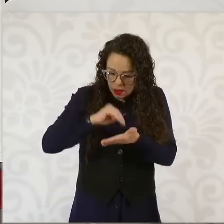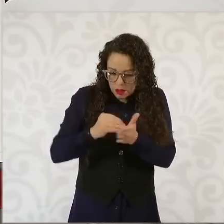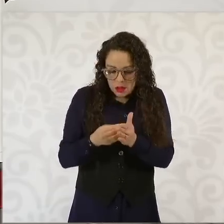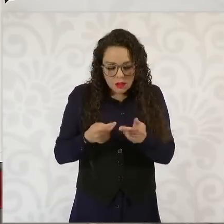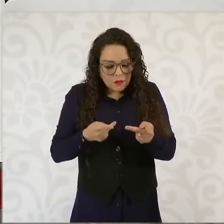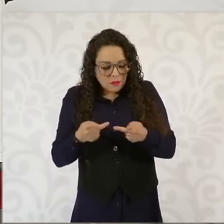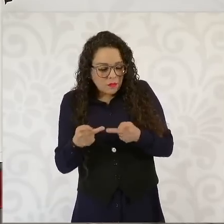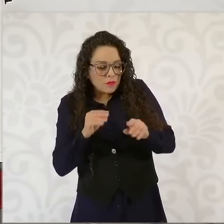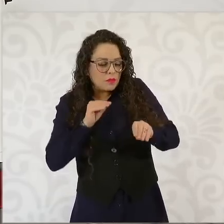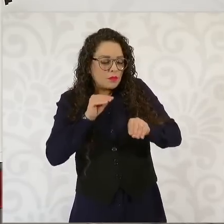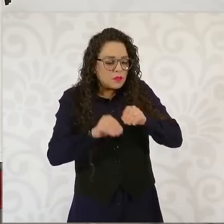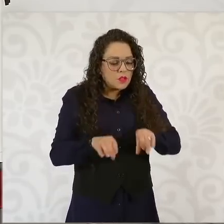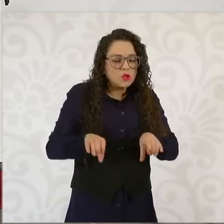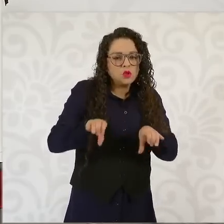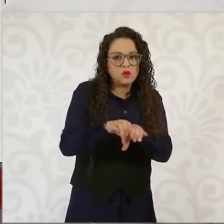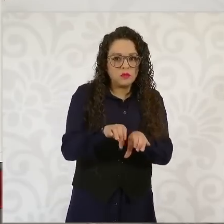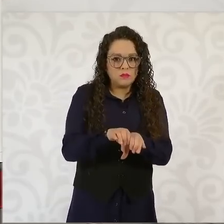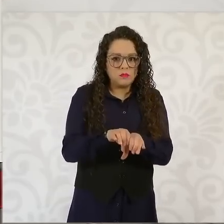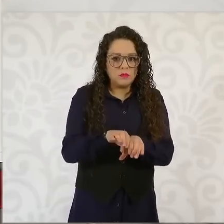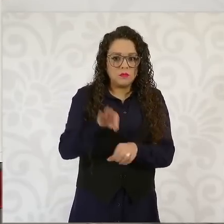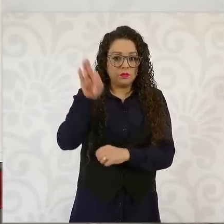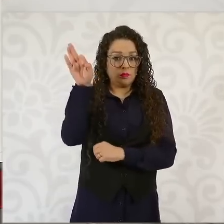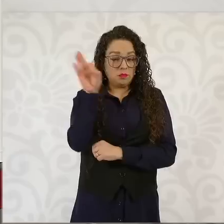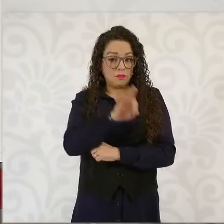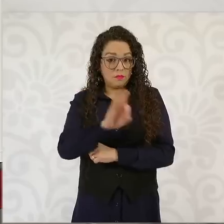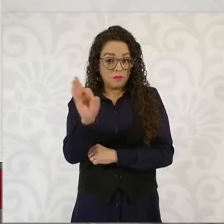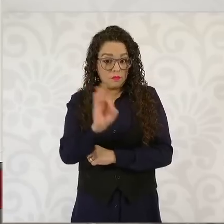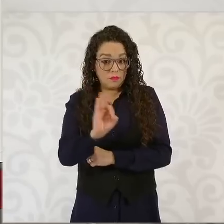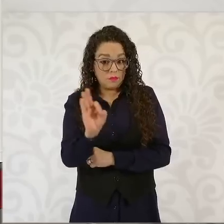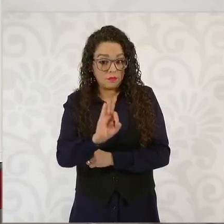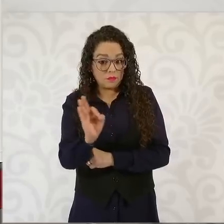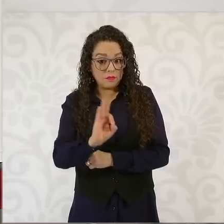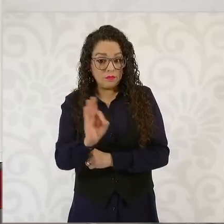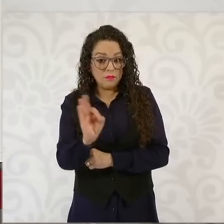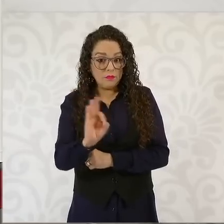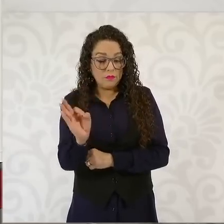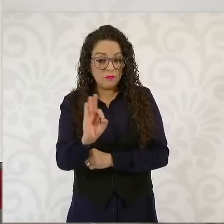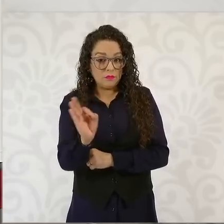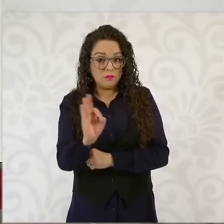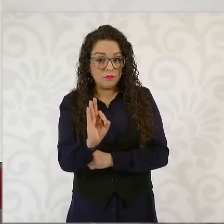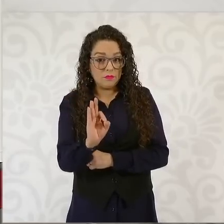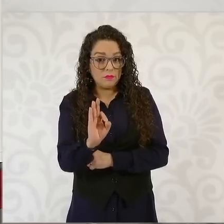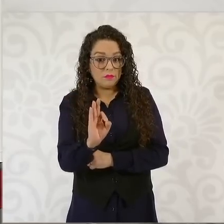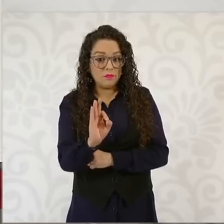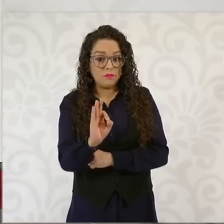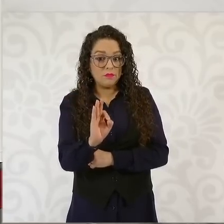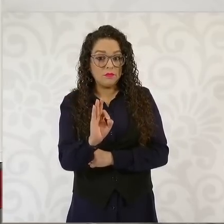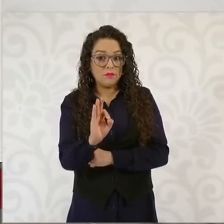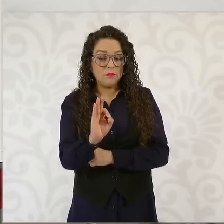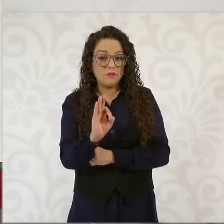México si se relaciona o se compara con otros países bueno nosotros tenemos una situación